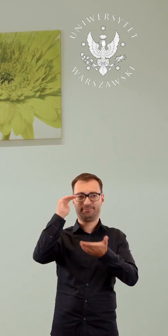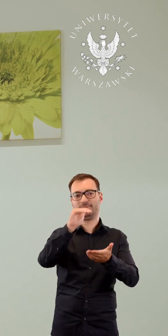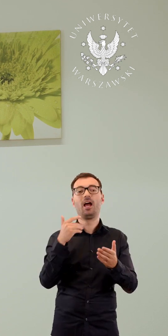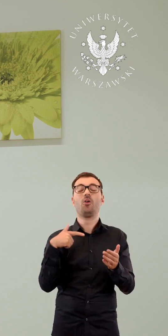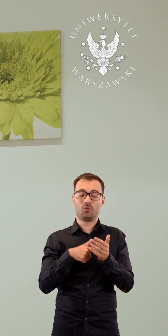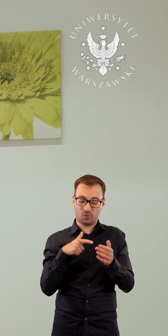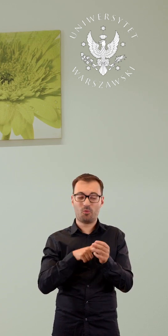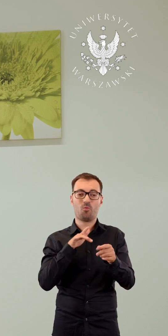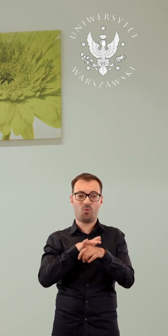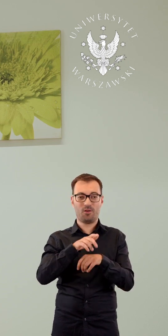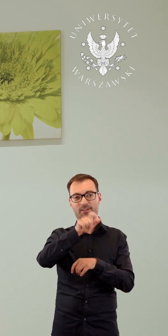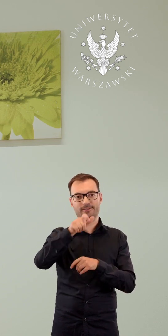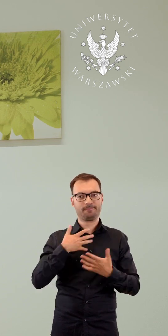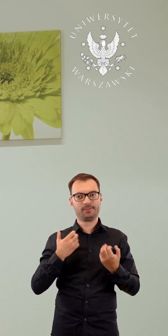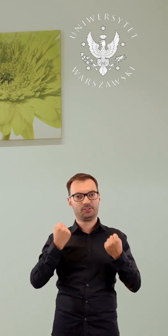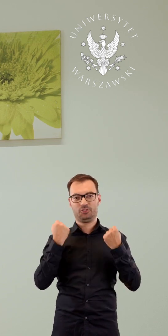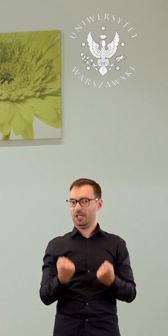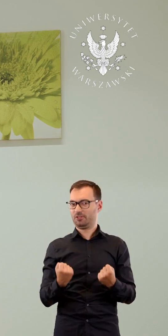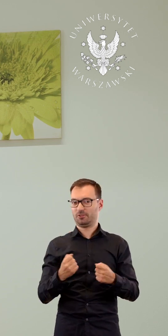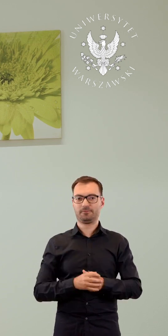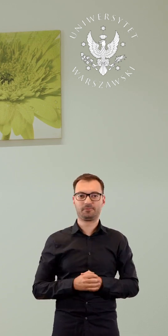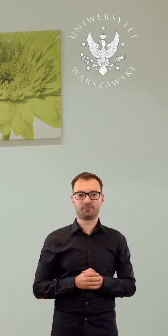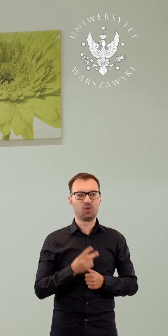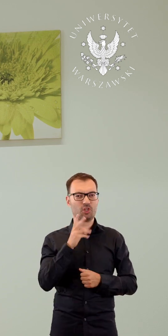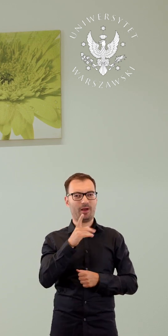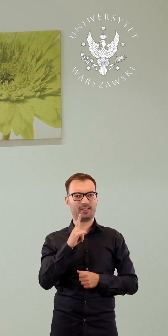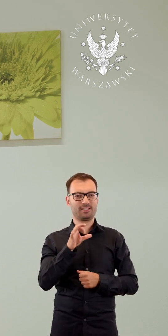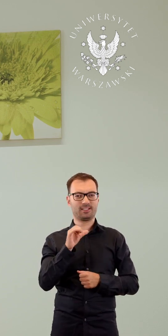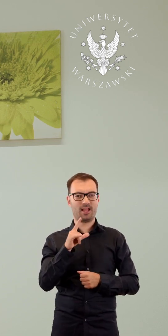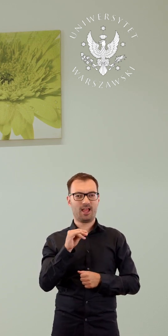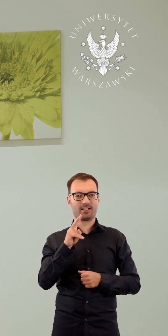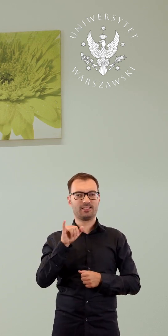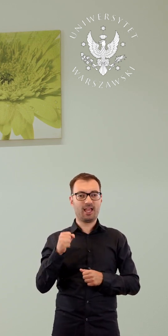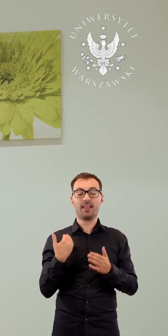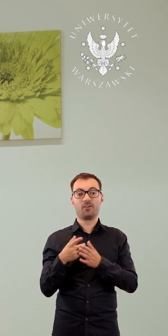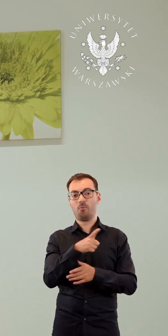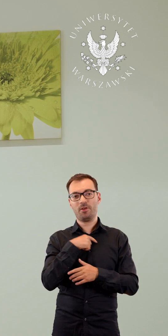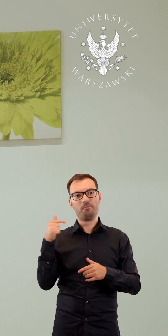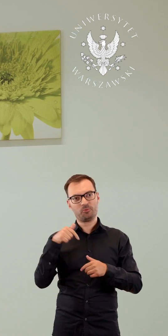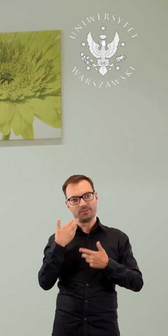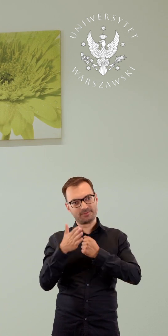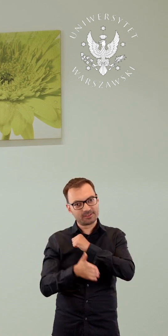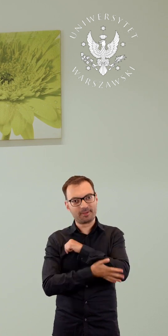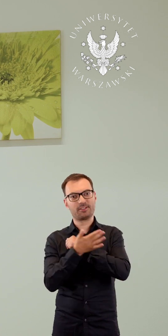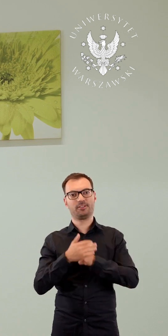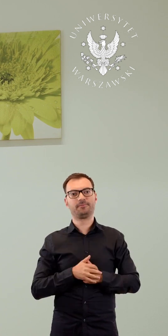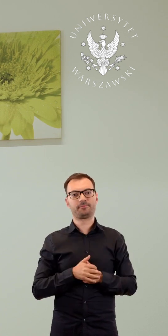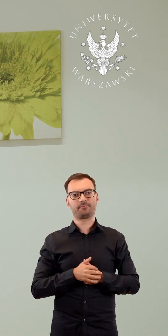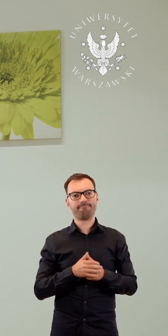więc wpływa to na to, że im jest po prostu trudniej. I dlatego powinniśmy wspierać tych studentów i stawiać na to,